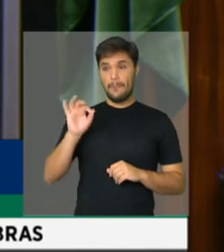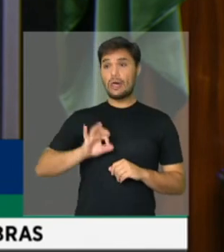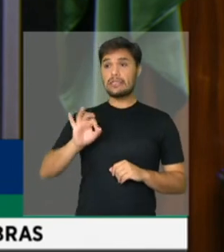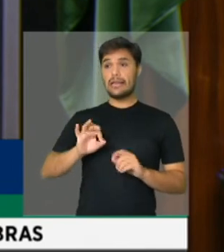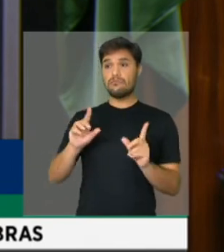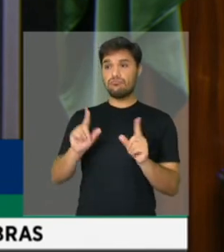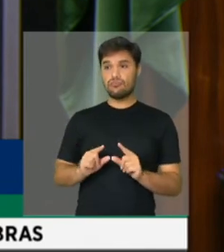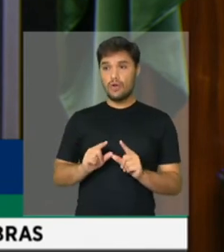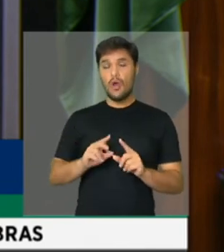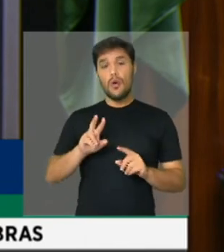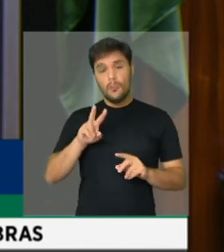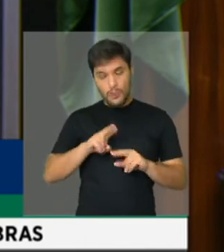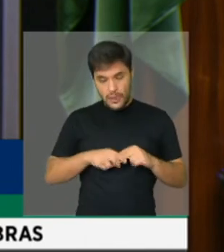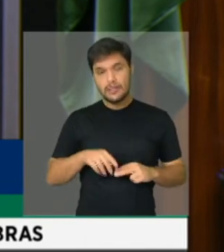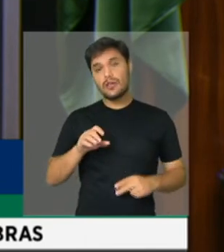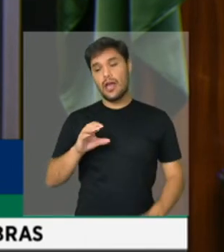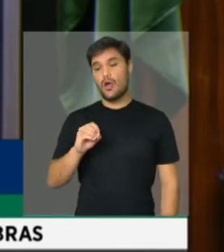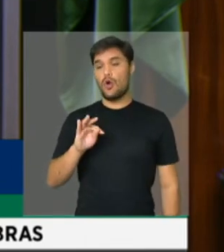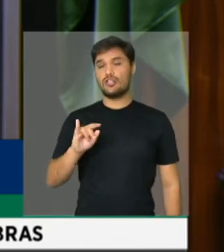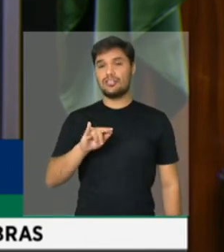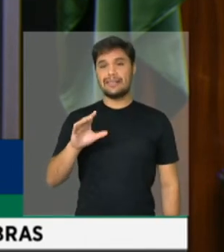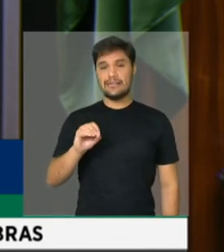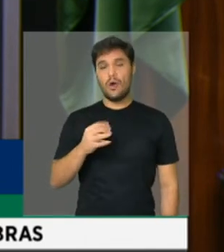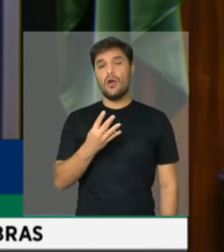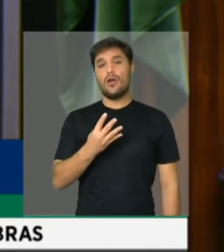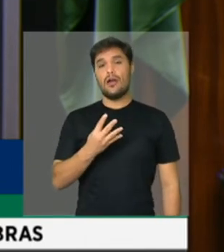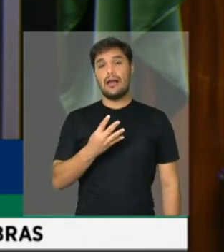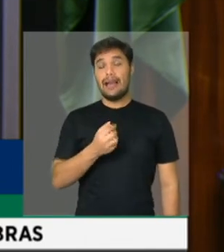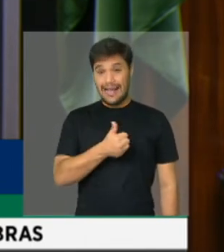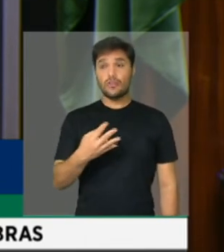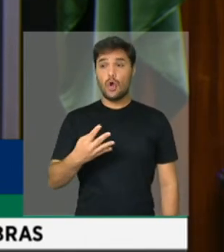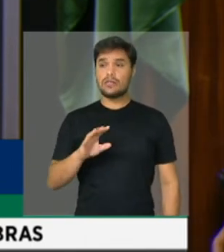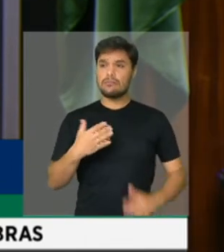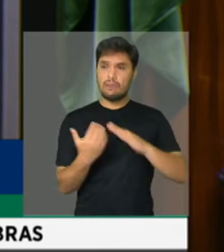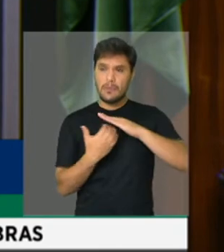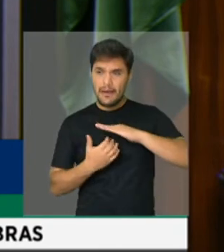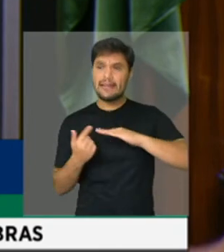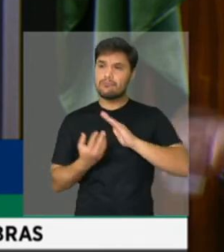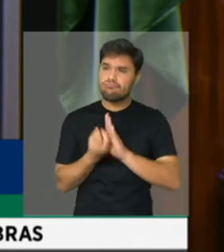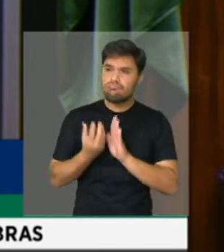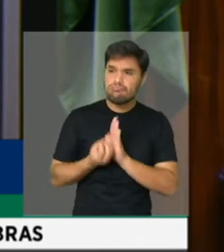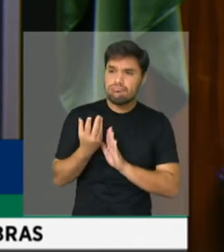PRIVATIZAÇÃO... MESMO SEM DETERMINADOS ASPECTOS. QUANTO FALA QUE VAI PRIVATIZAR NÓS ESTAMOS FALANDO DA CHAMADA